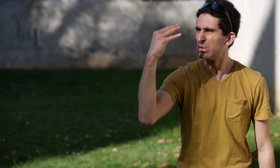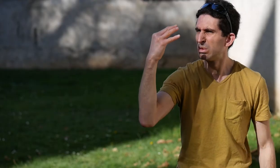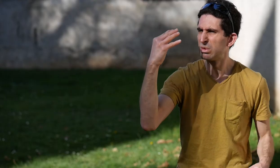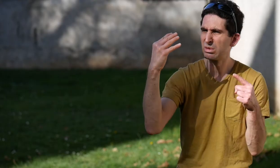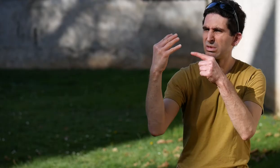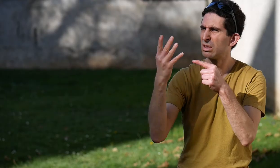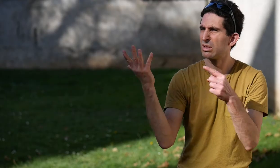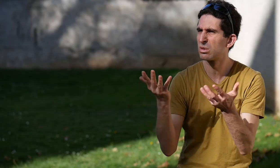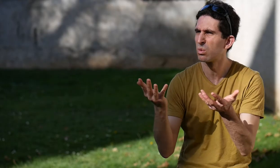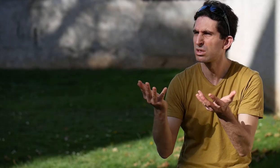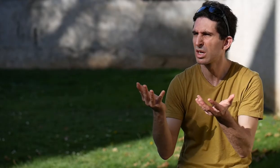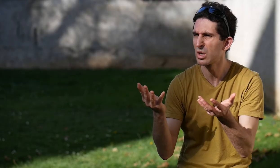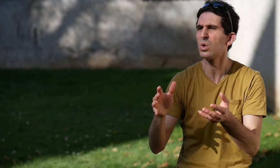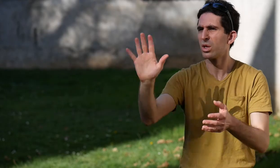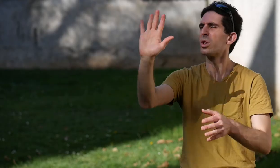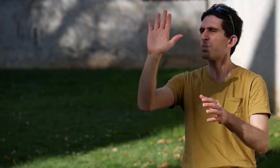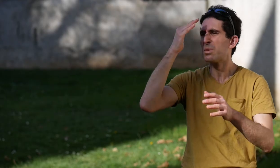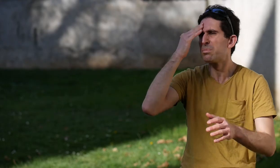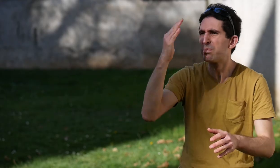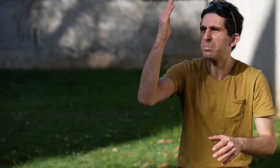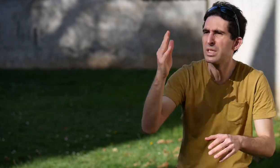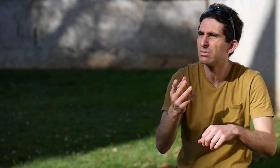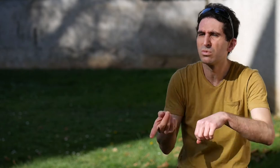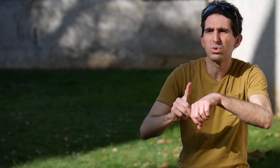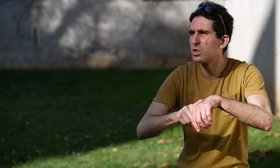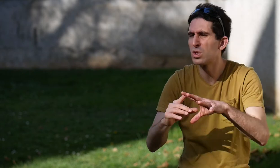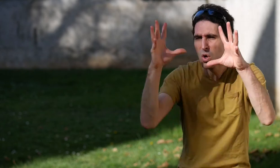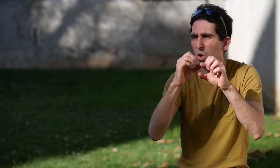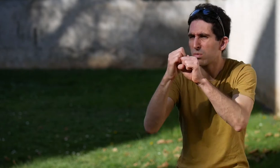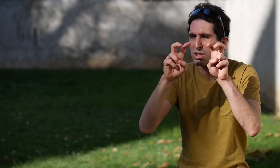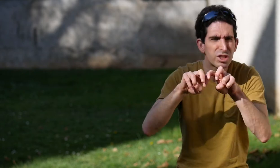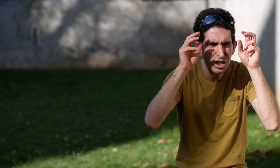Ultraviolets ? C'est quoi ça ? Attends, au cas où, je vais chercher tout de suite de l'ombre.